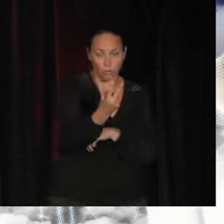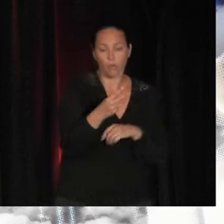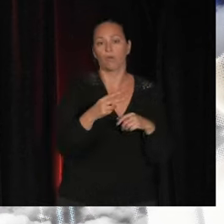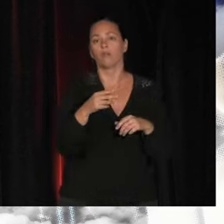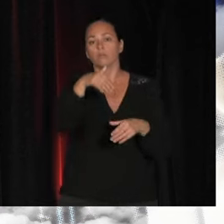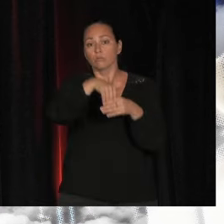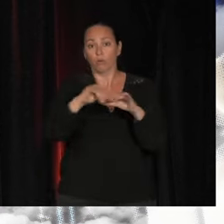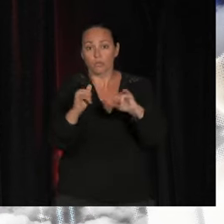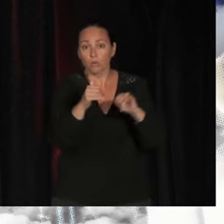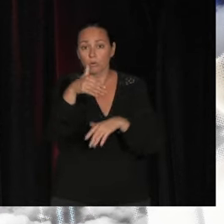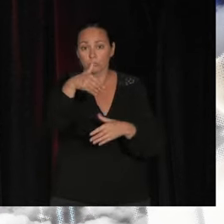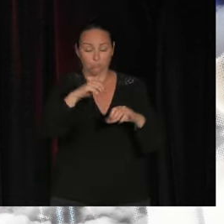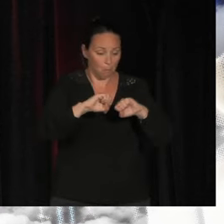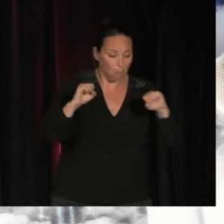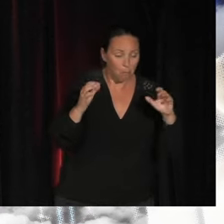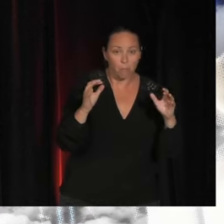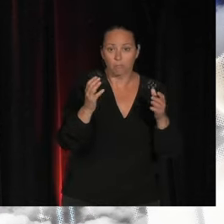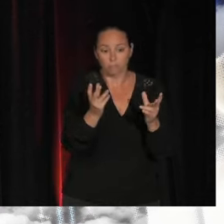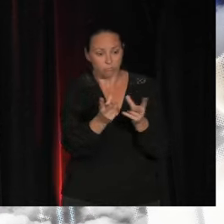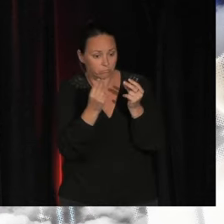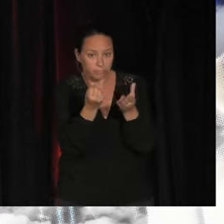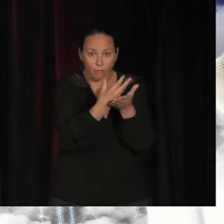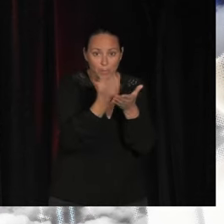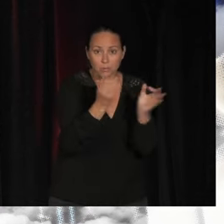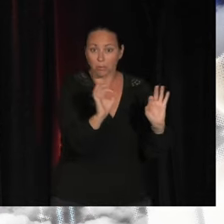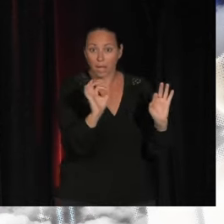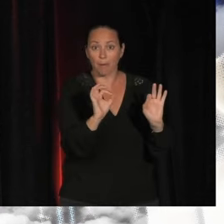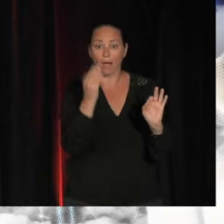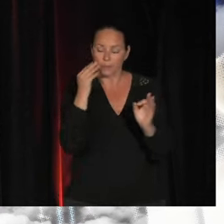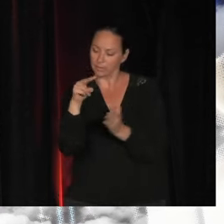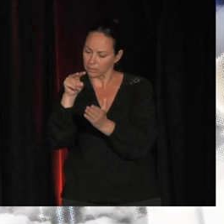Dans le jeu, il n'y a aucune information, quoi que ce soit. Et quand tu lis la notice, tu dis : "Oui, mais en fait,